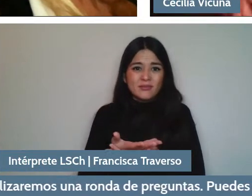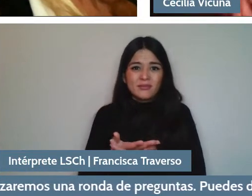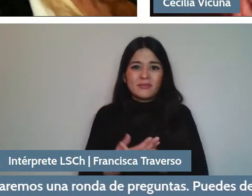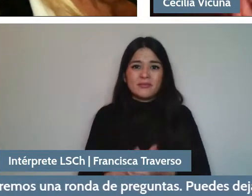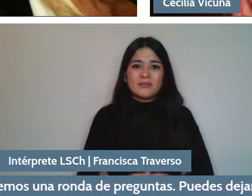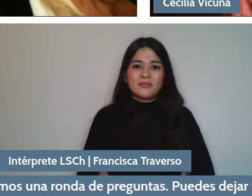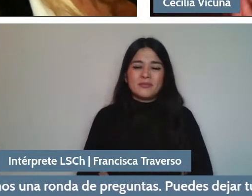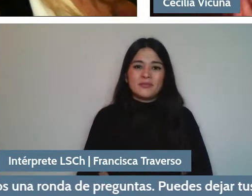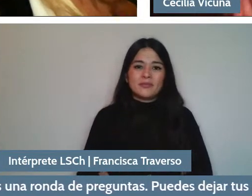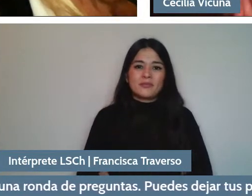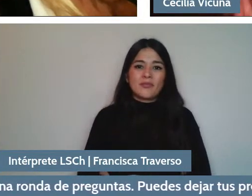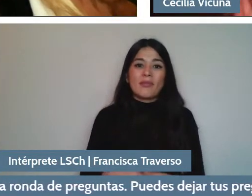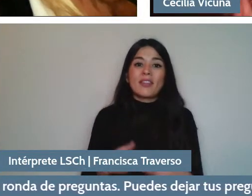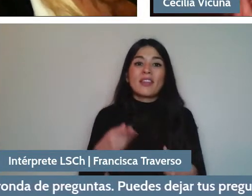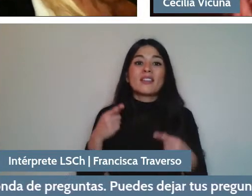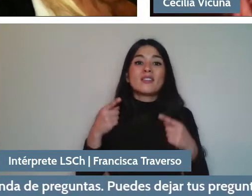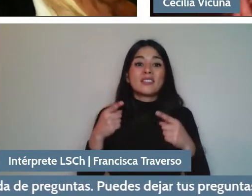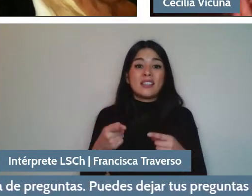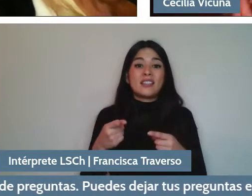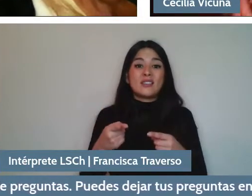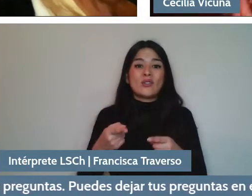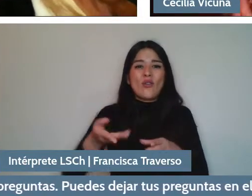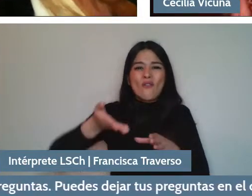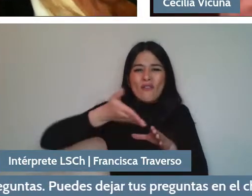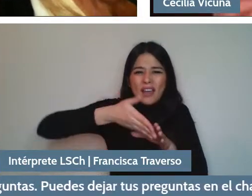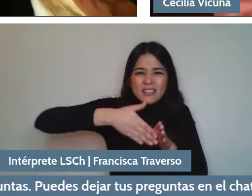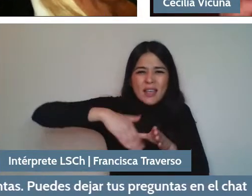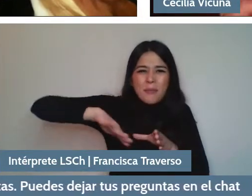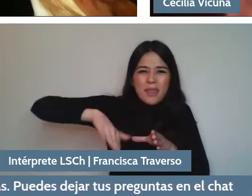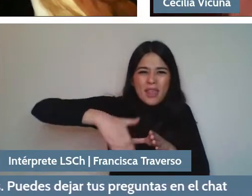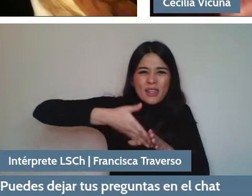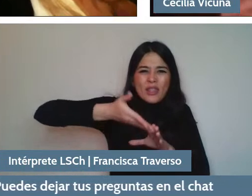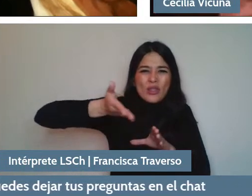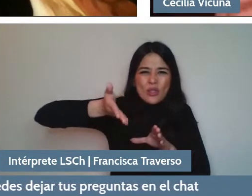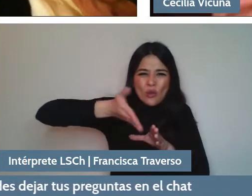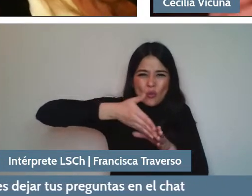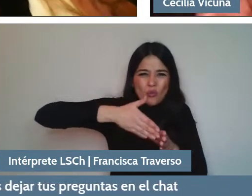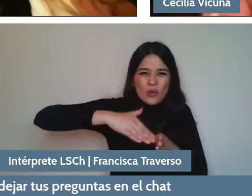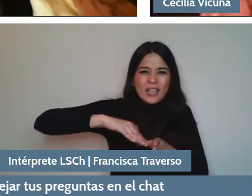Entonces, eso es el vaciamiento. El vaciamiento es el reconocimiento de lo que es.